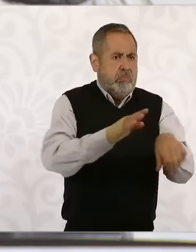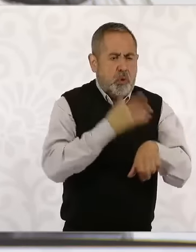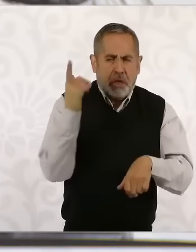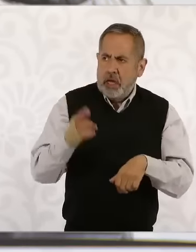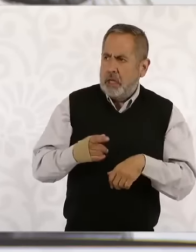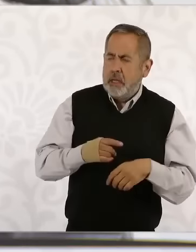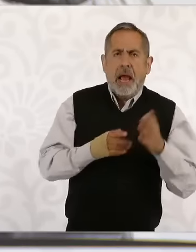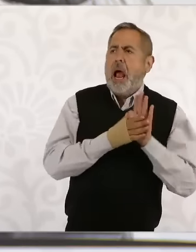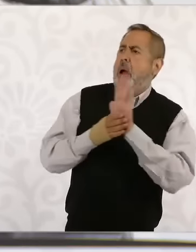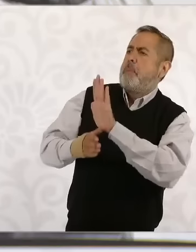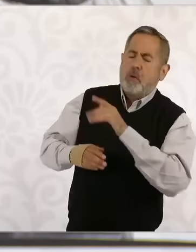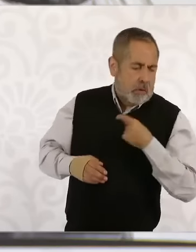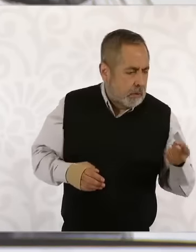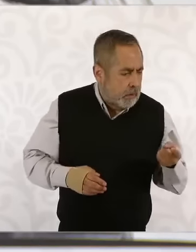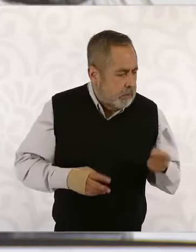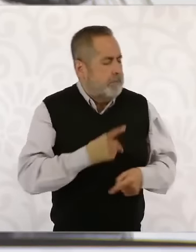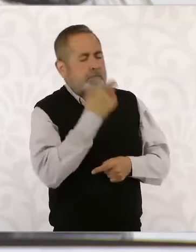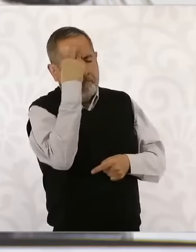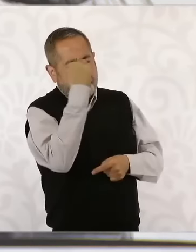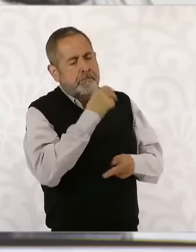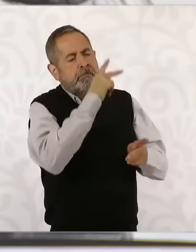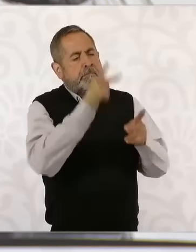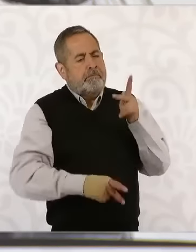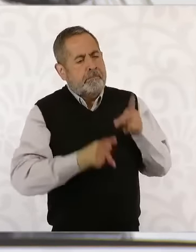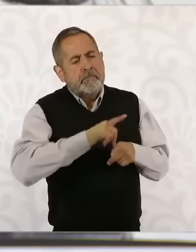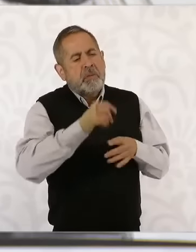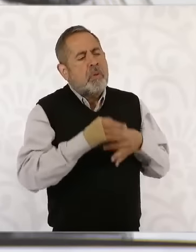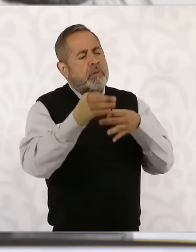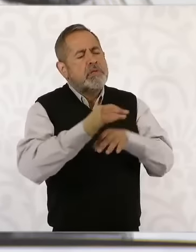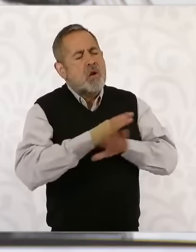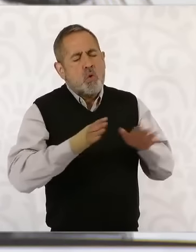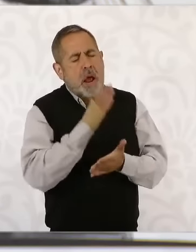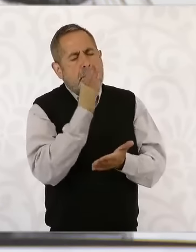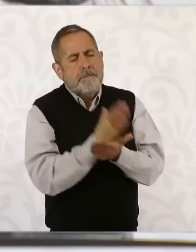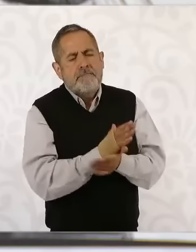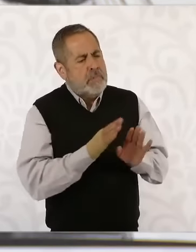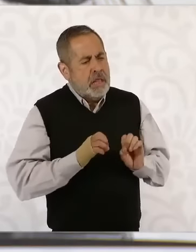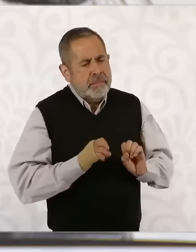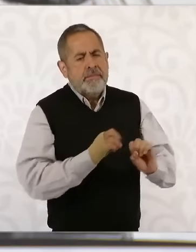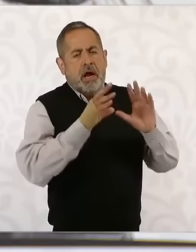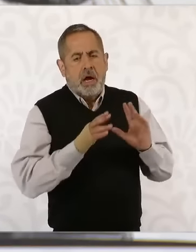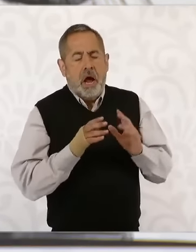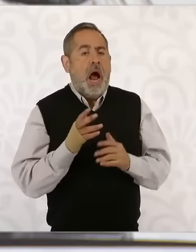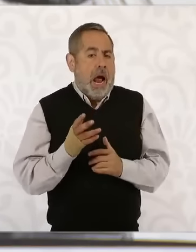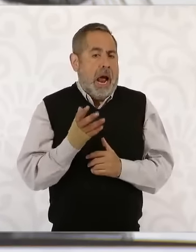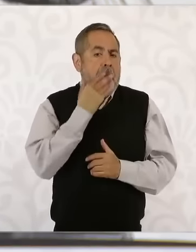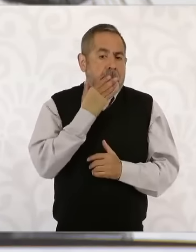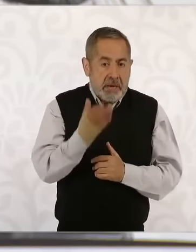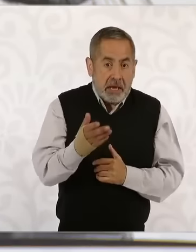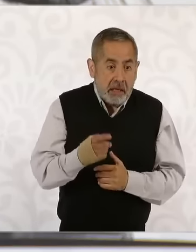se les protegerá con la suspensión. Pero a los que en principio de manera determinante, importante,